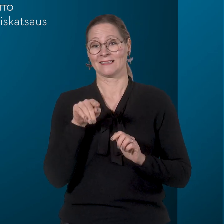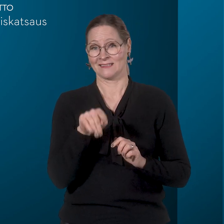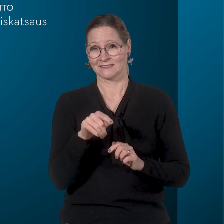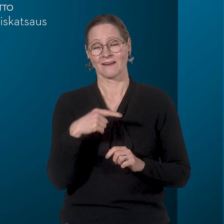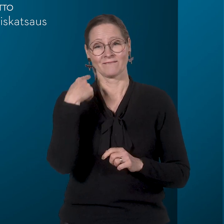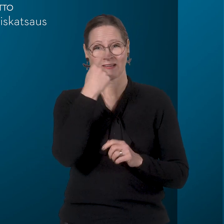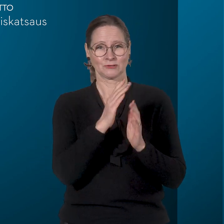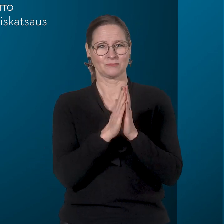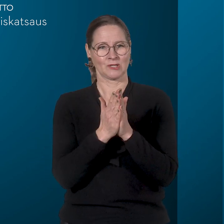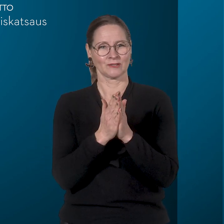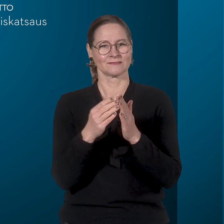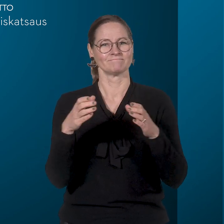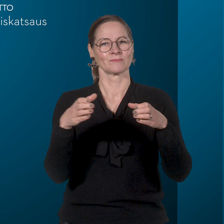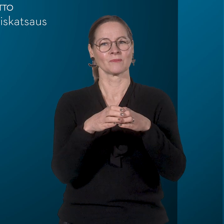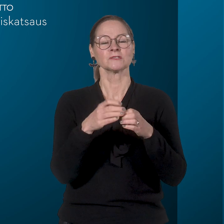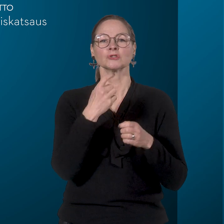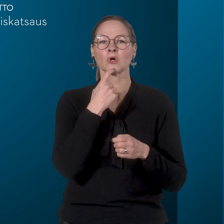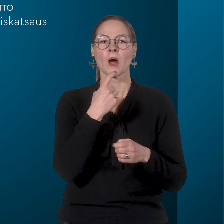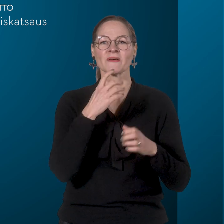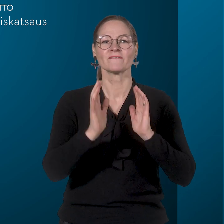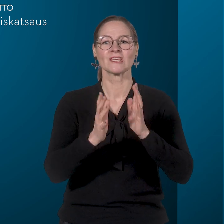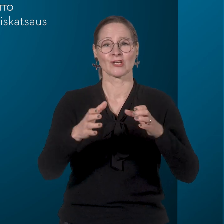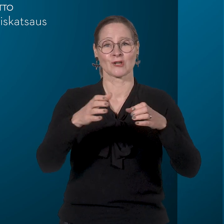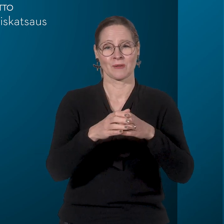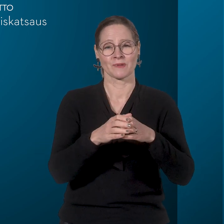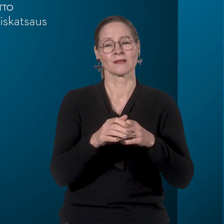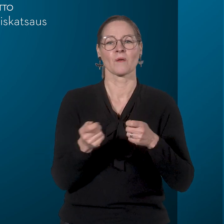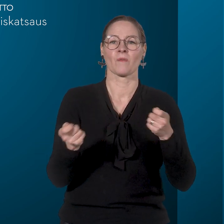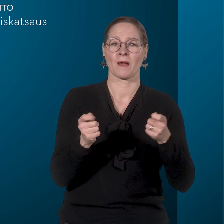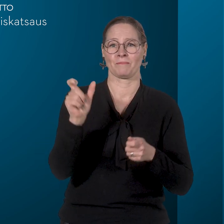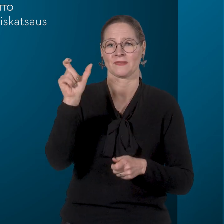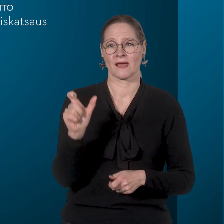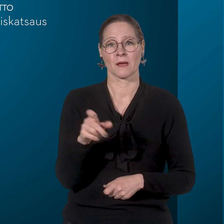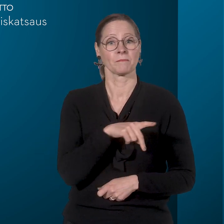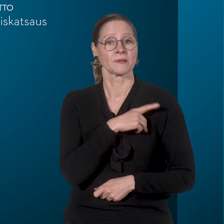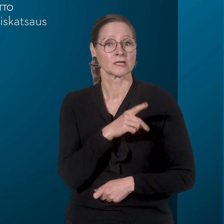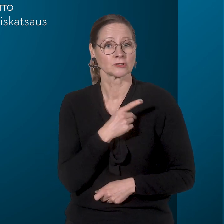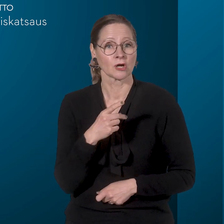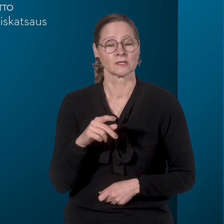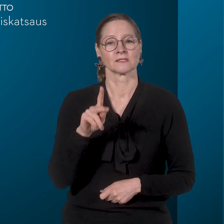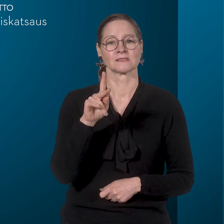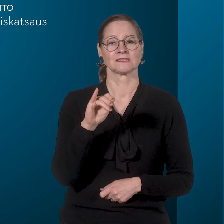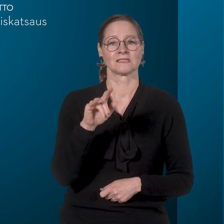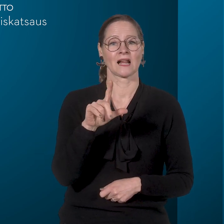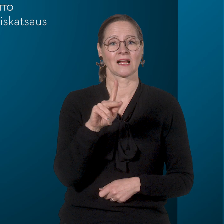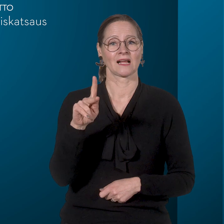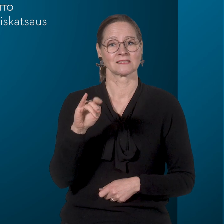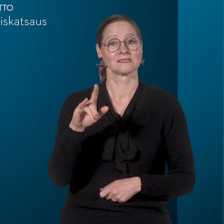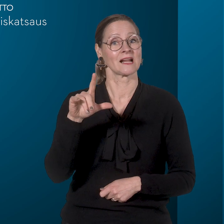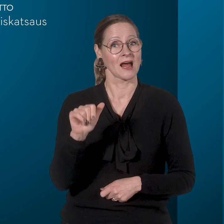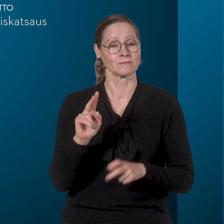jossa Suomi viittoo -ryhmän ylläpitäjä Pirjo Kilkkilä -